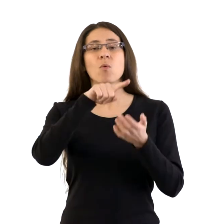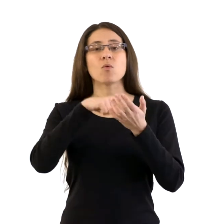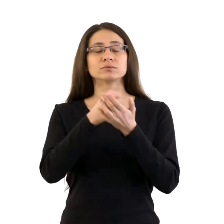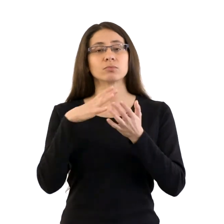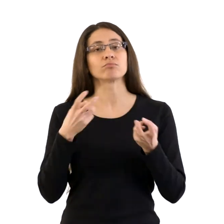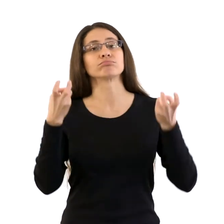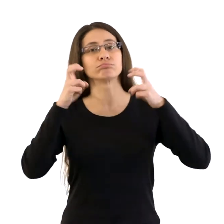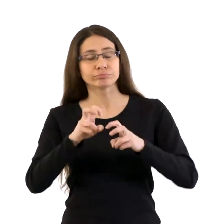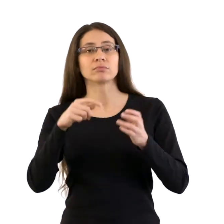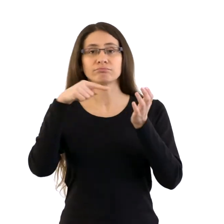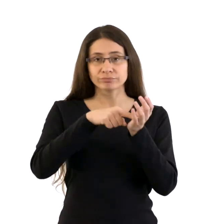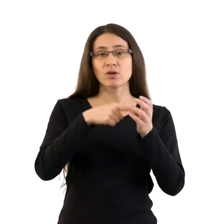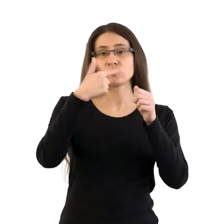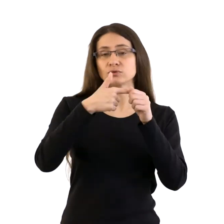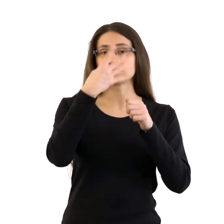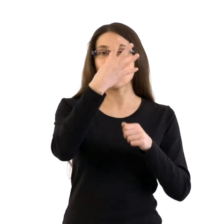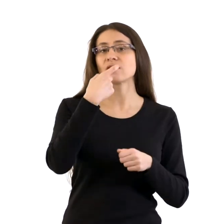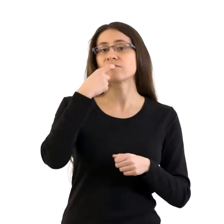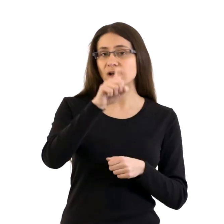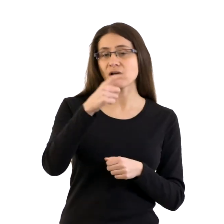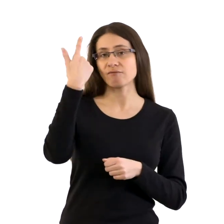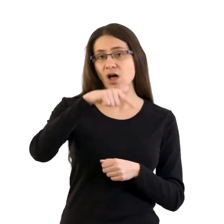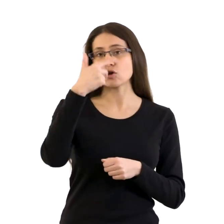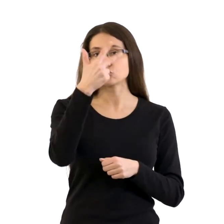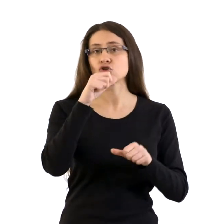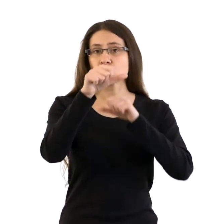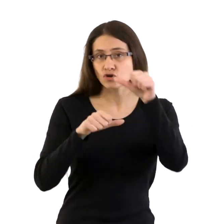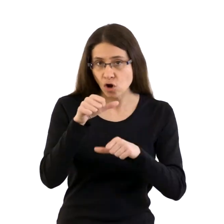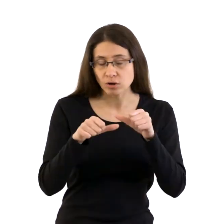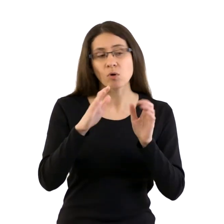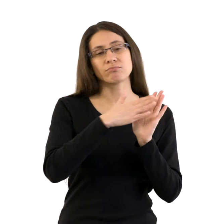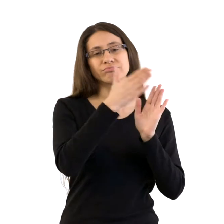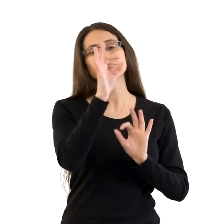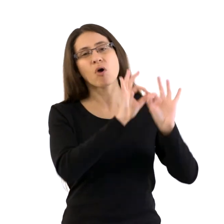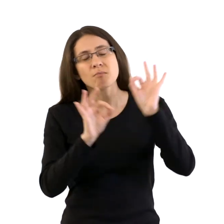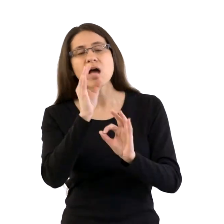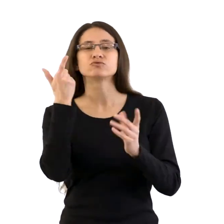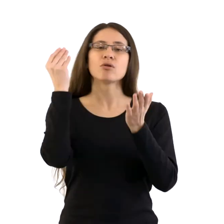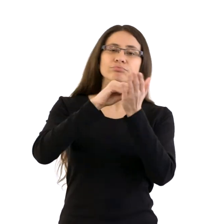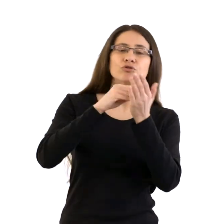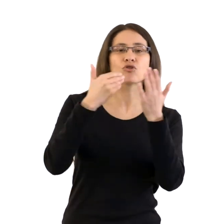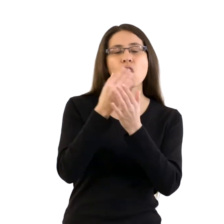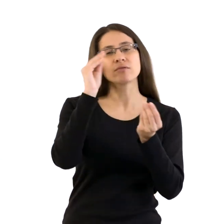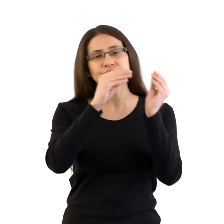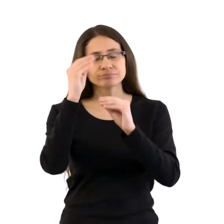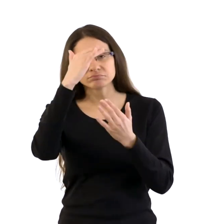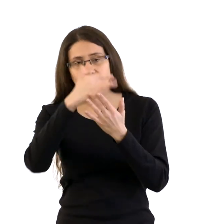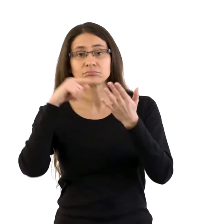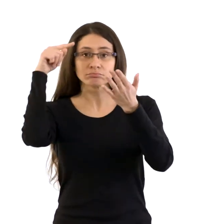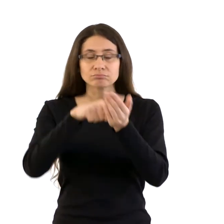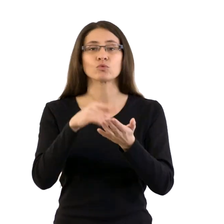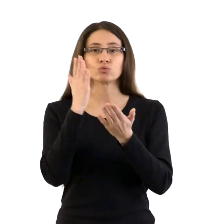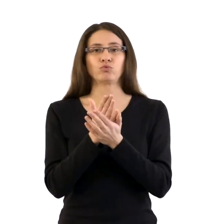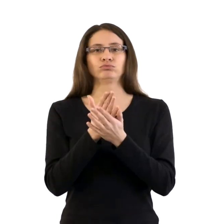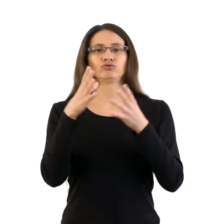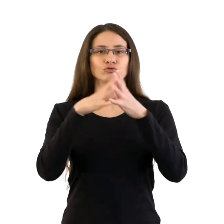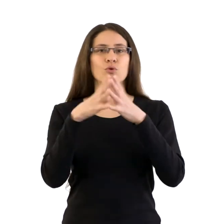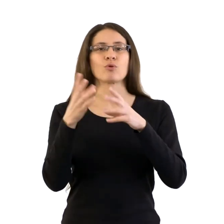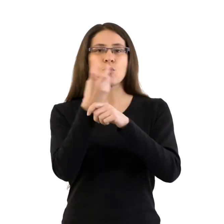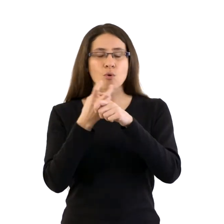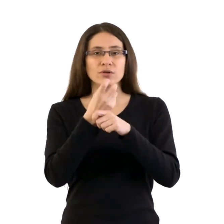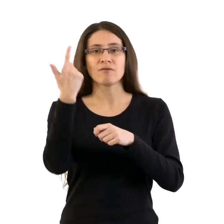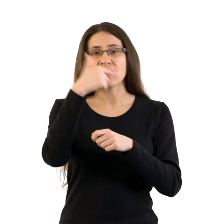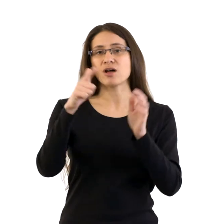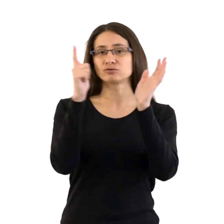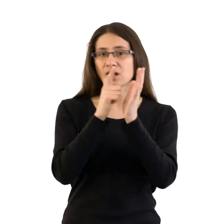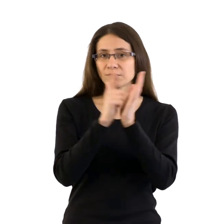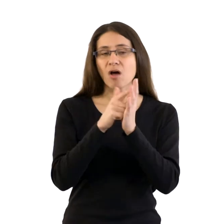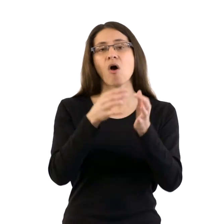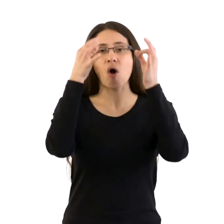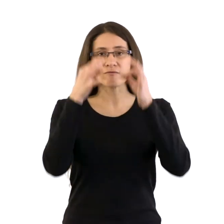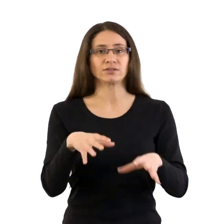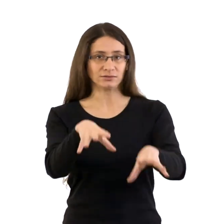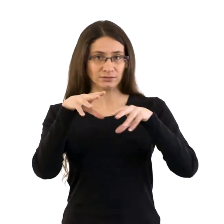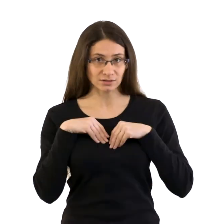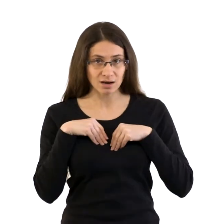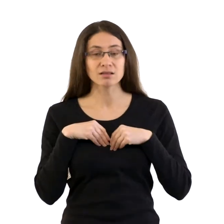Ustawa z dnia z dnia 10 lutego 2017 r. o zmianie ustawy o działalności pożytku publicznego i o wolontariacie weszła w życie w dniu 25 marca 2017 r.